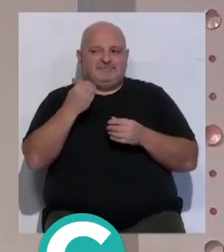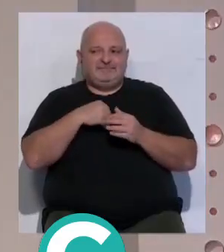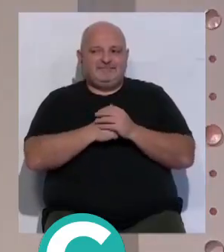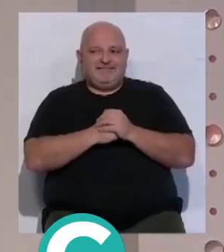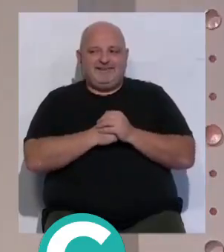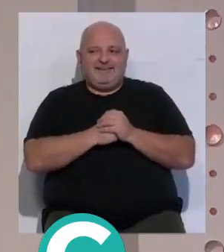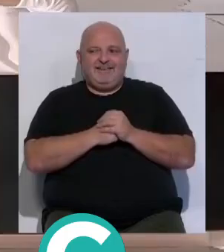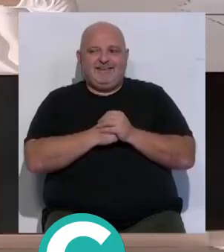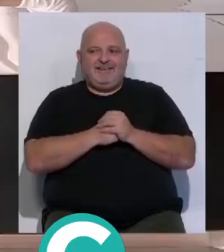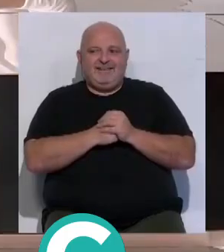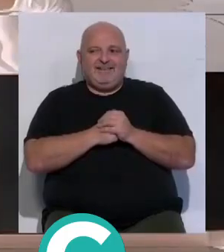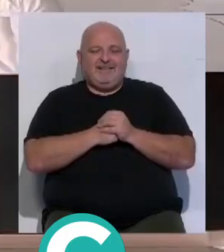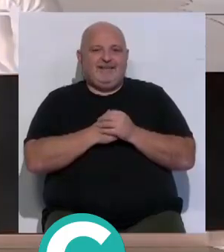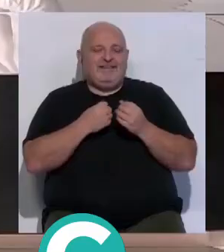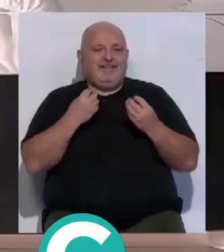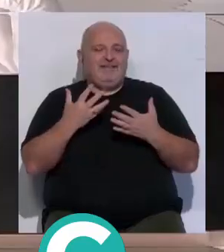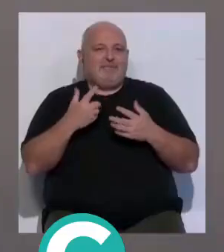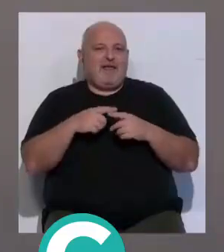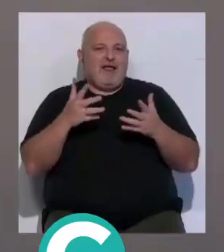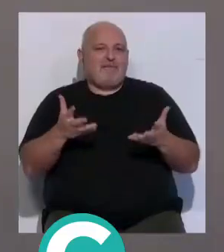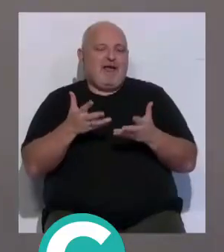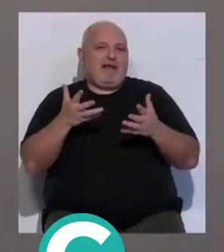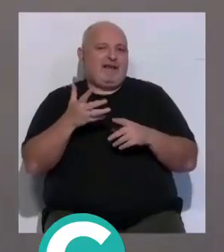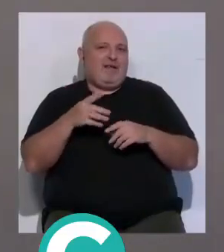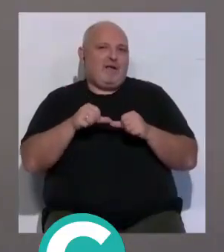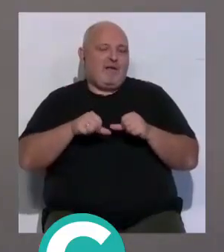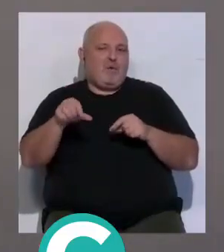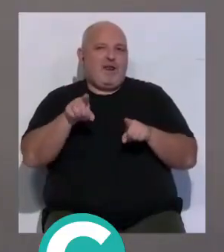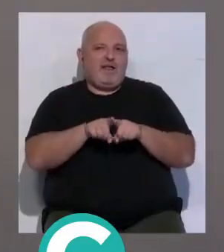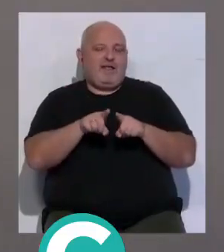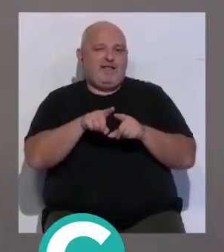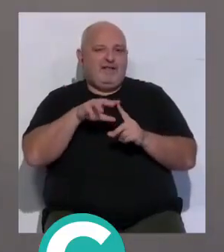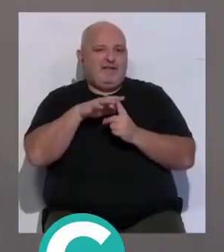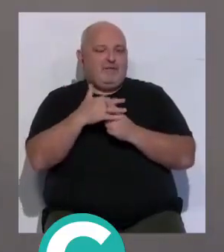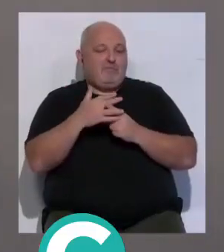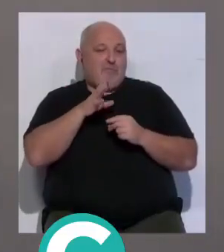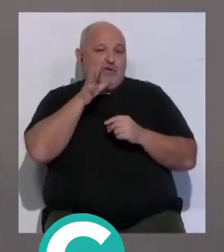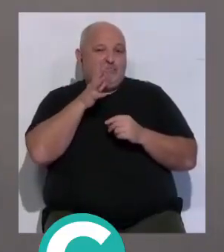Pero bueno un poco para animar y para ver para ponernos en situación por una situación creo que